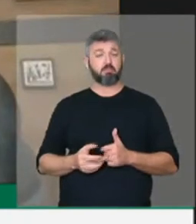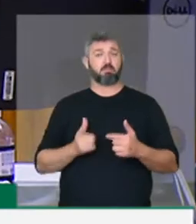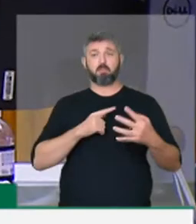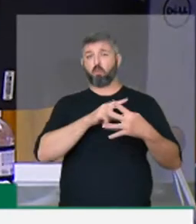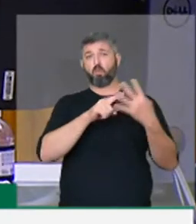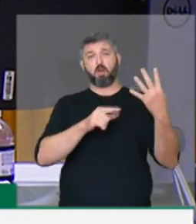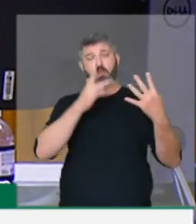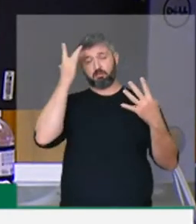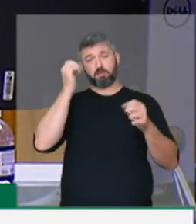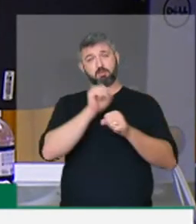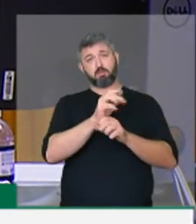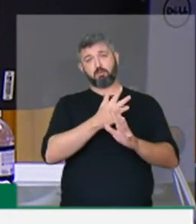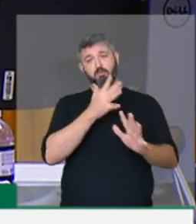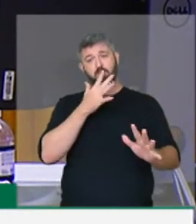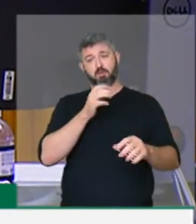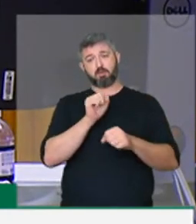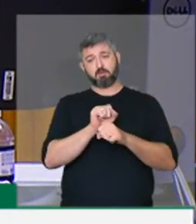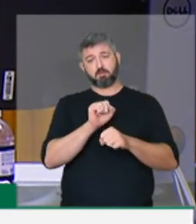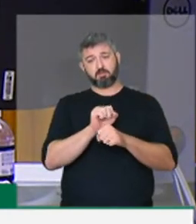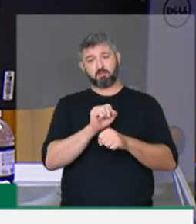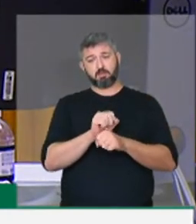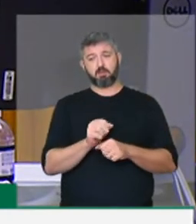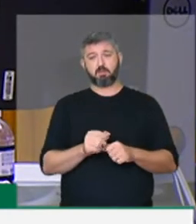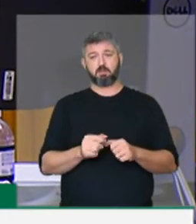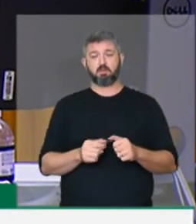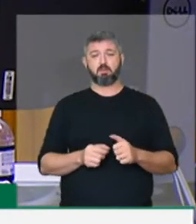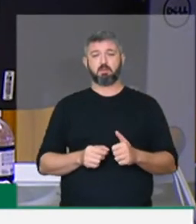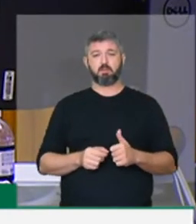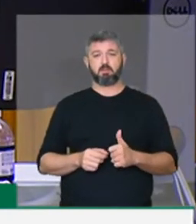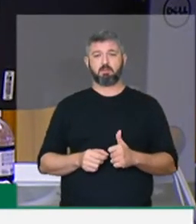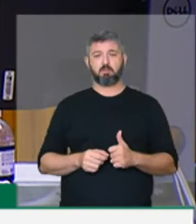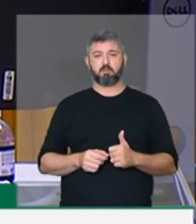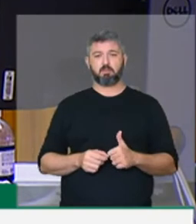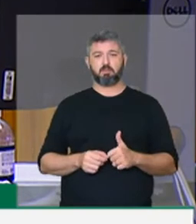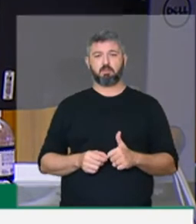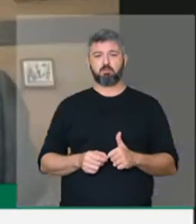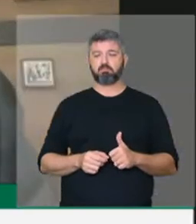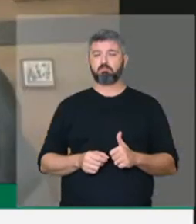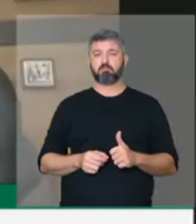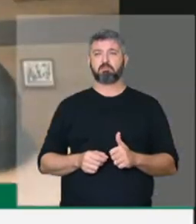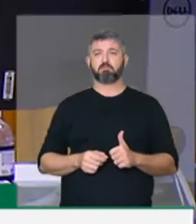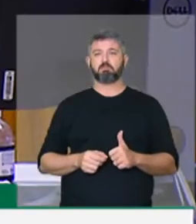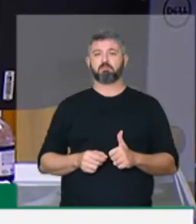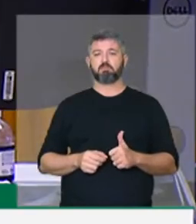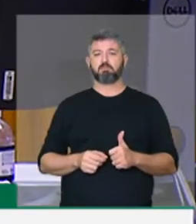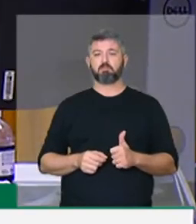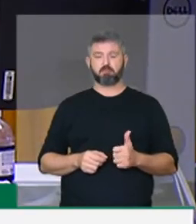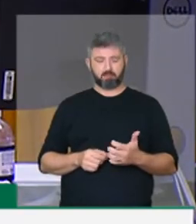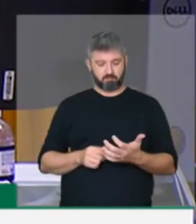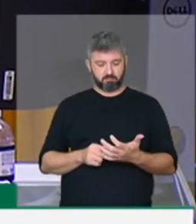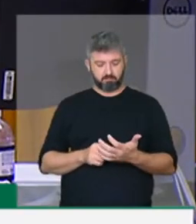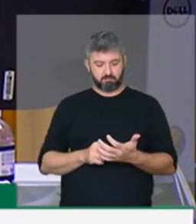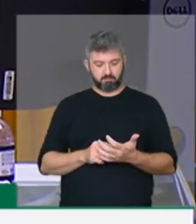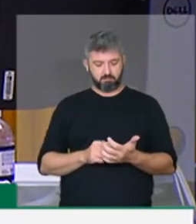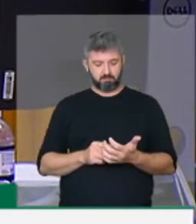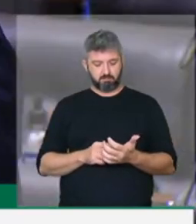TENHO QUATRO PESSOAS AQUI NA SUA FRENTE. PODE OUVIR O DEPUTADO HENRIQUE FONTANA ANTES? -- [DEP. JOSÉ GUIMARÃES]: NÃO TEM PROBLEMA.